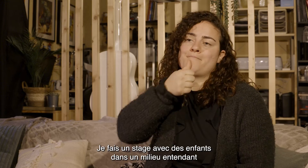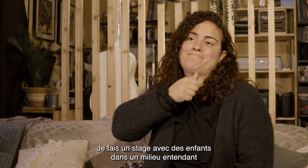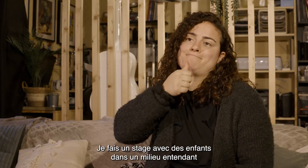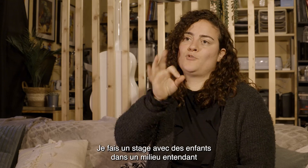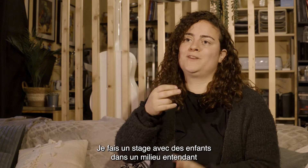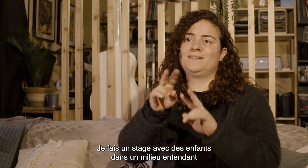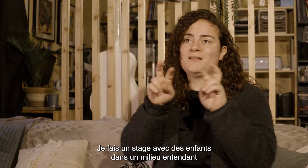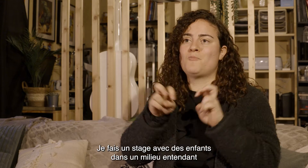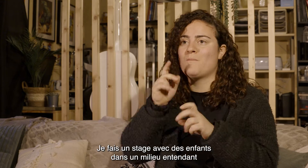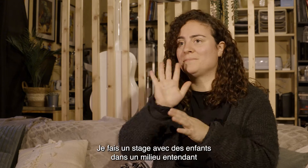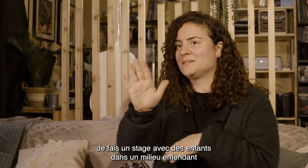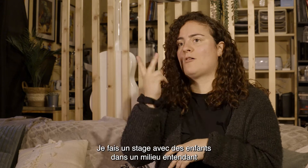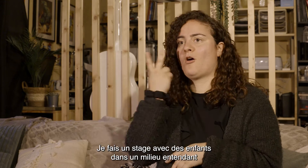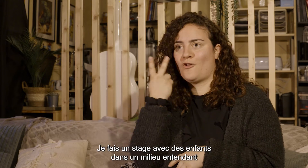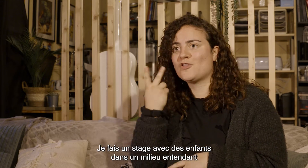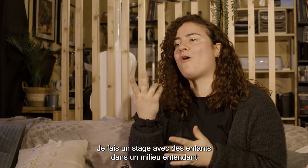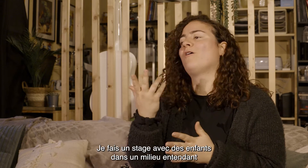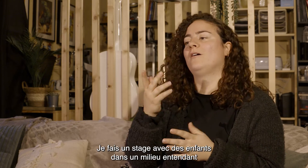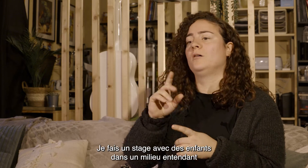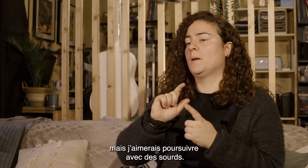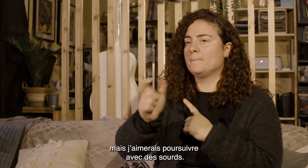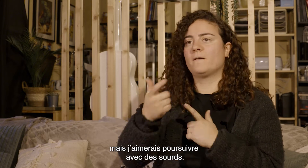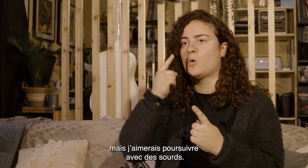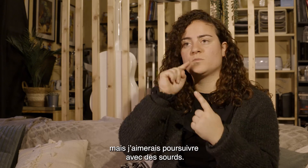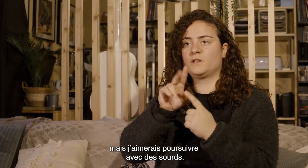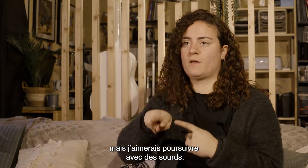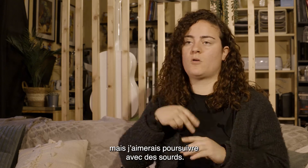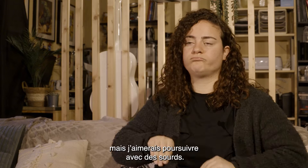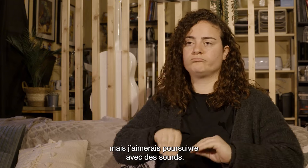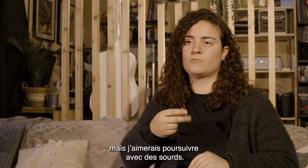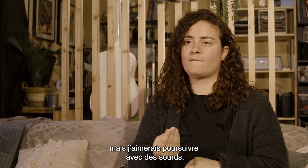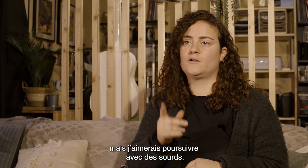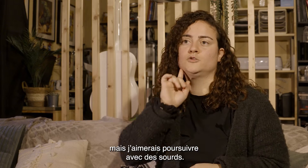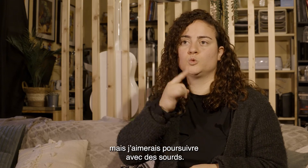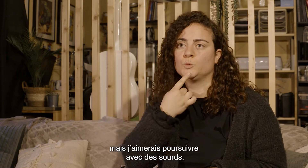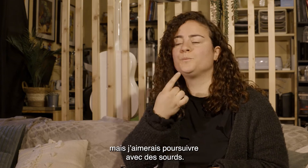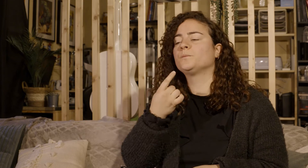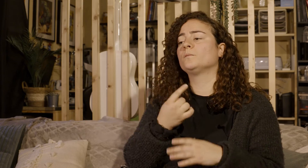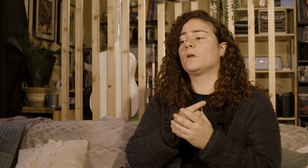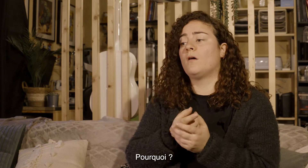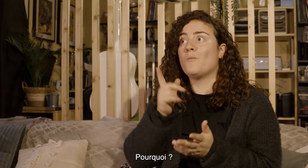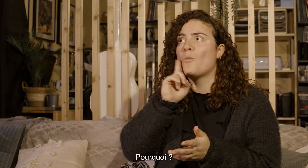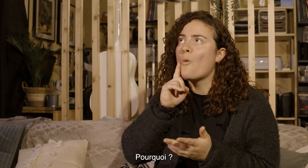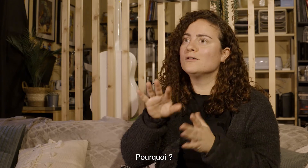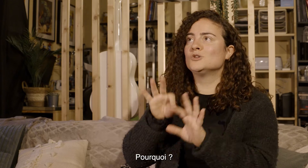Je fais un stage avec des enfants dans un milieu entendant mais j’aimerais poursuivre avec des sourds. Pourquoi ?